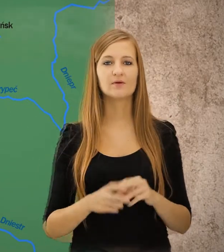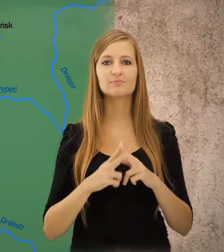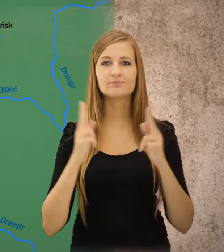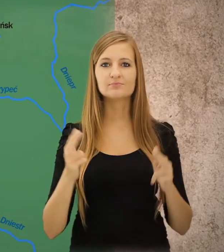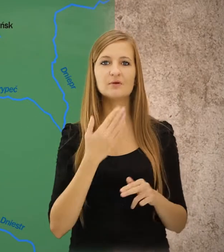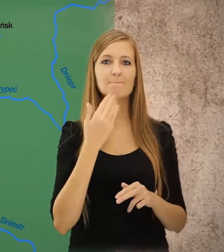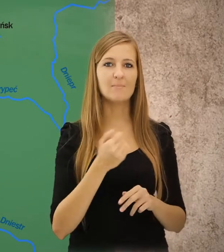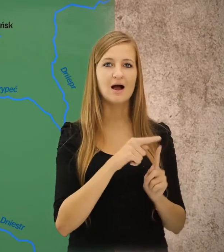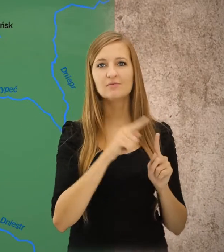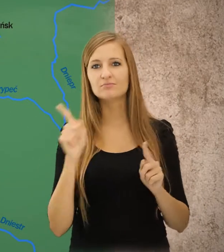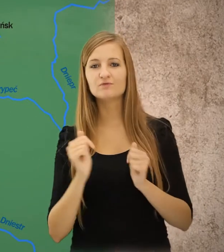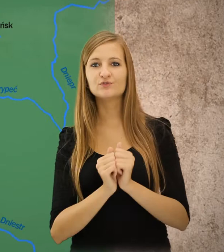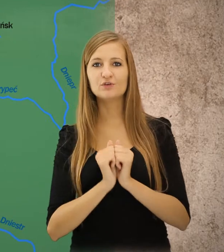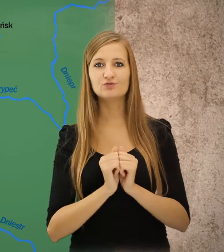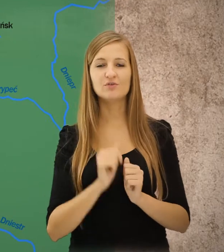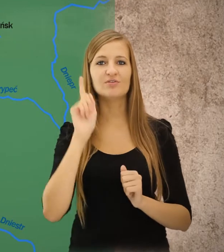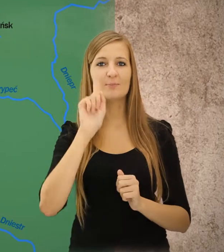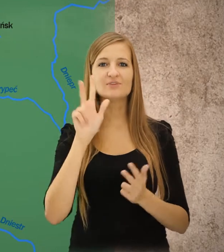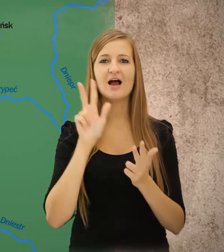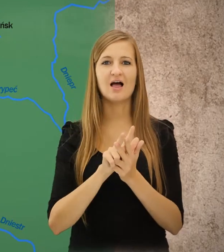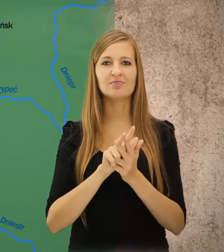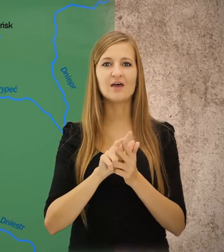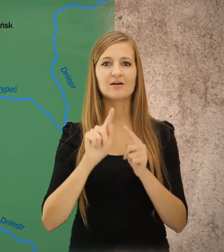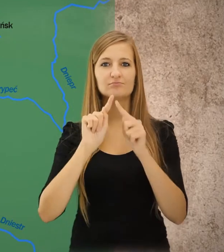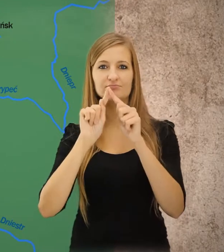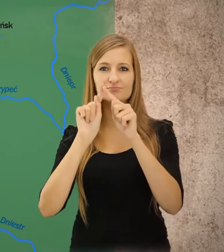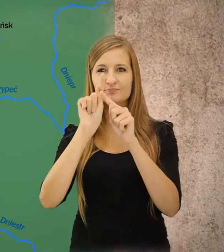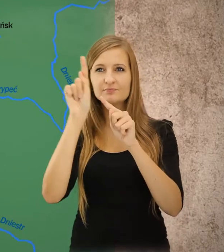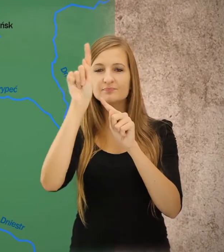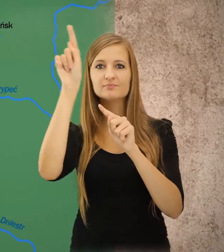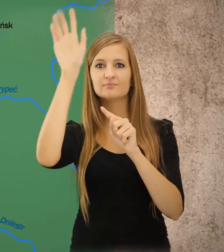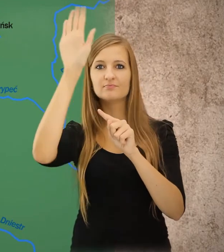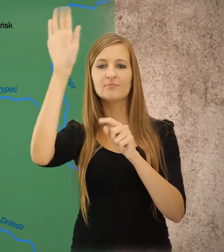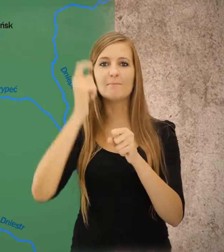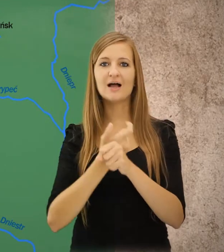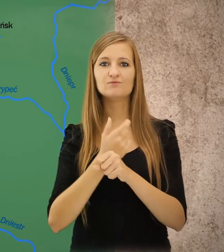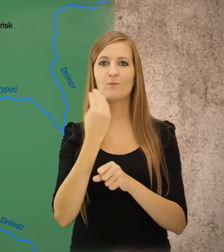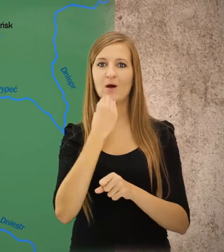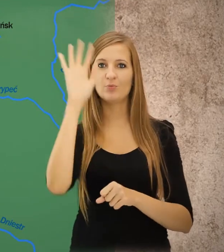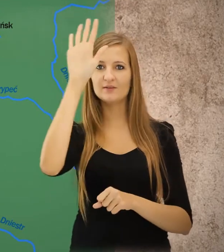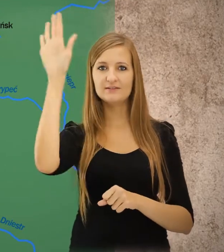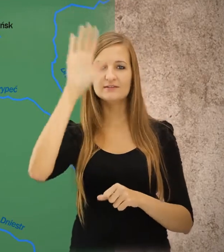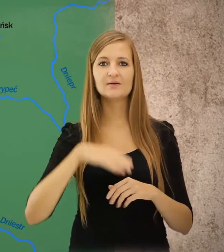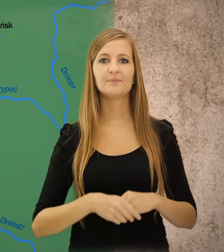Jednocześnie od maja do września na północy Niemcy atakowali tereny dzisiejszych państw bałtyckich.